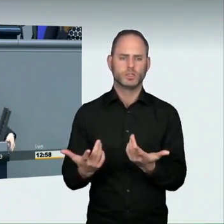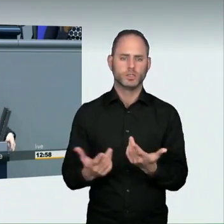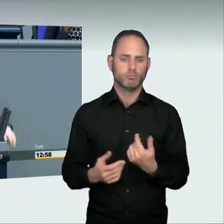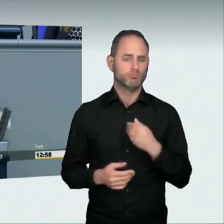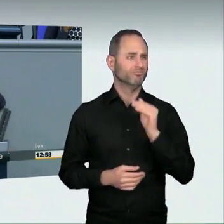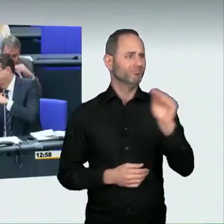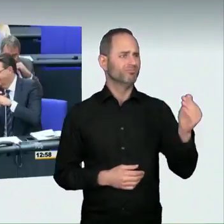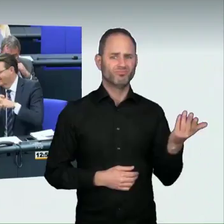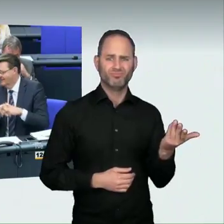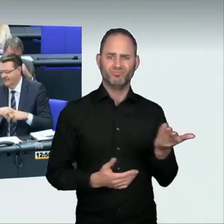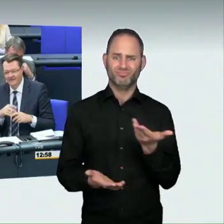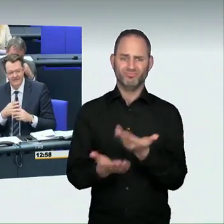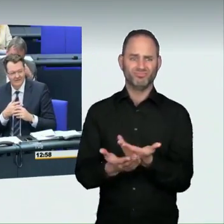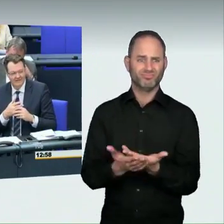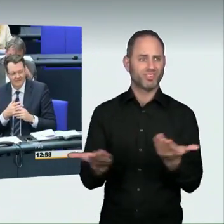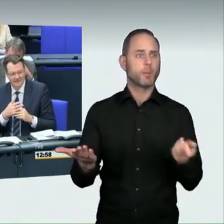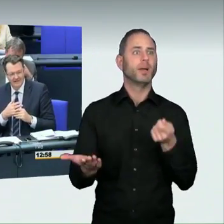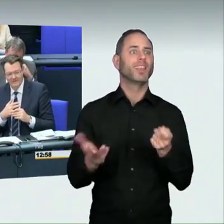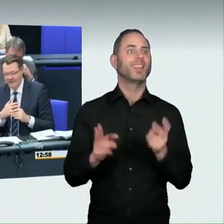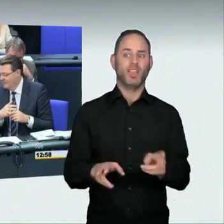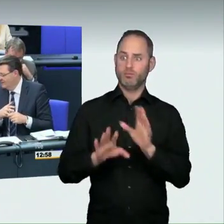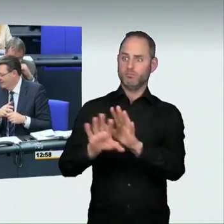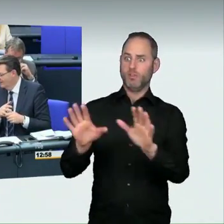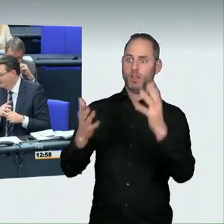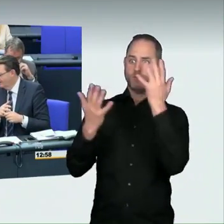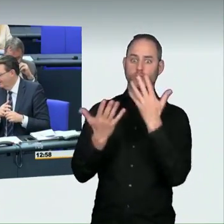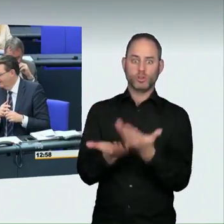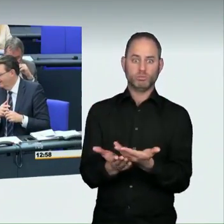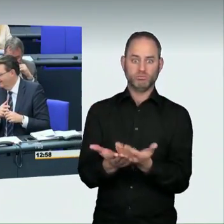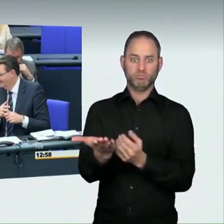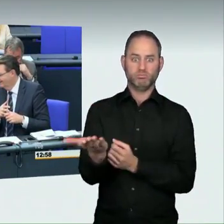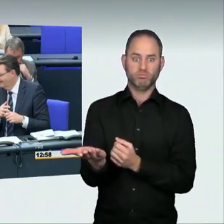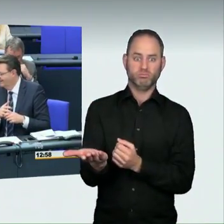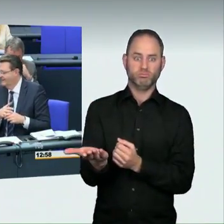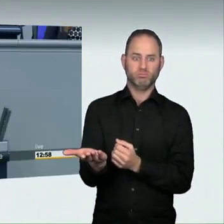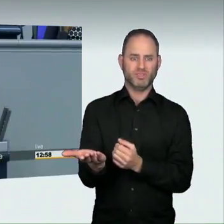Denn gleiche Ziele hat man nicht deshalb, weil man es sagt, sondern weil die einzelnen Maßnahmen, die dahinter gesetzt werden,